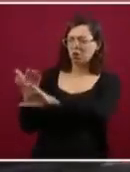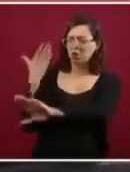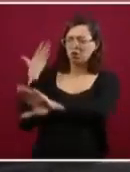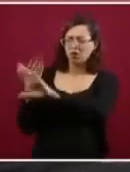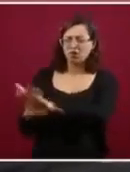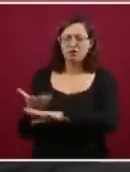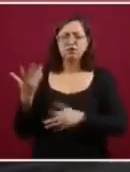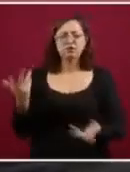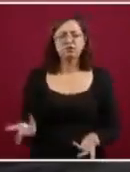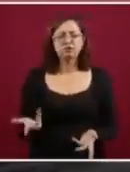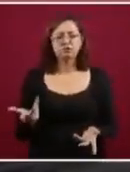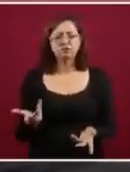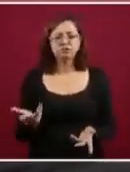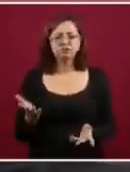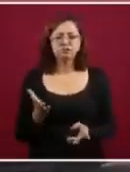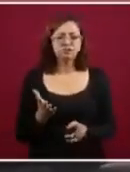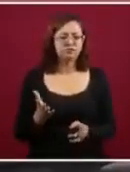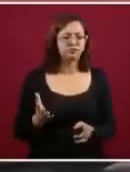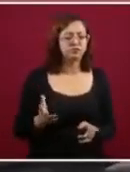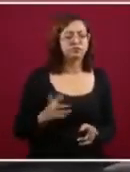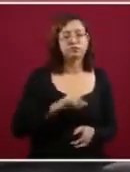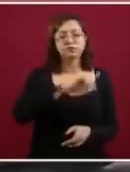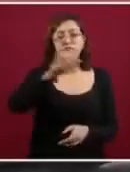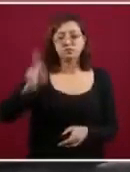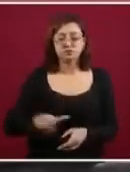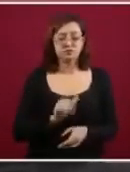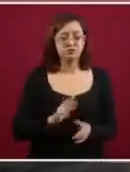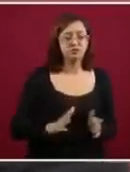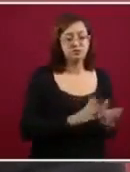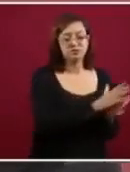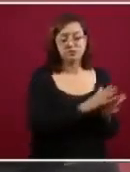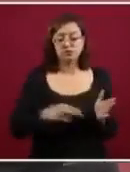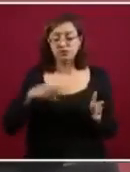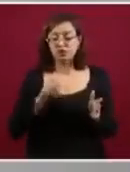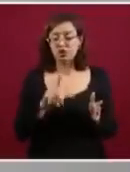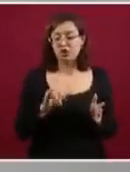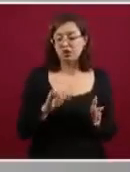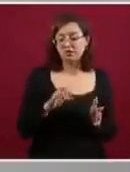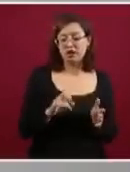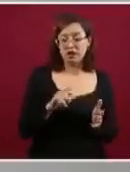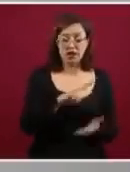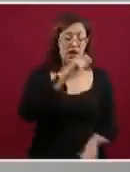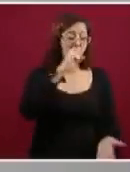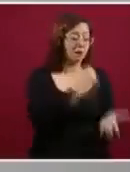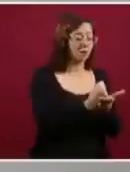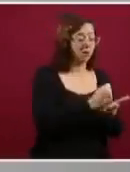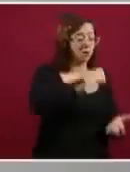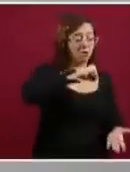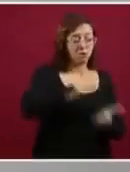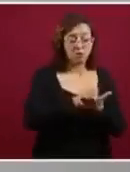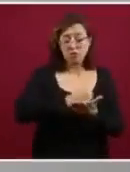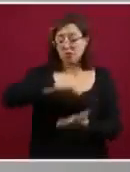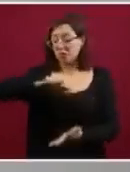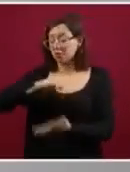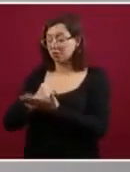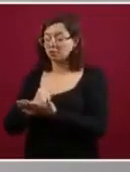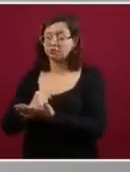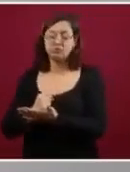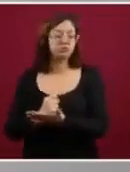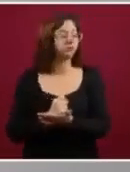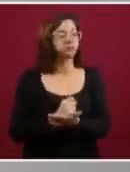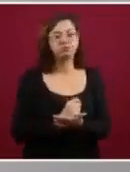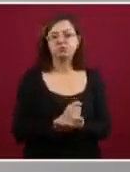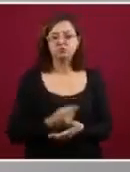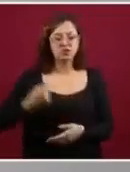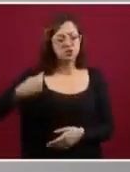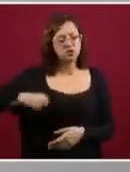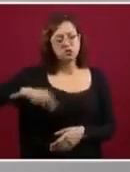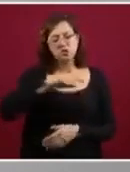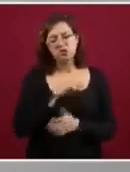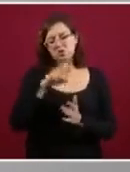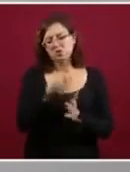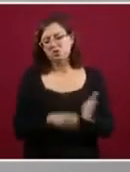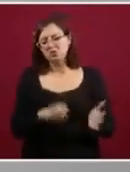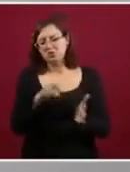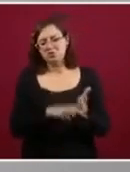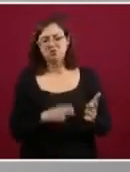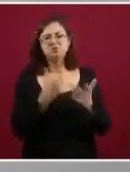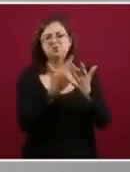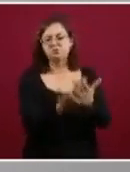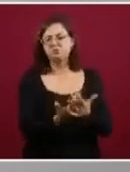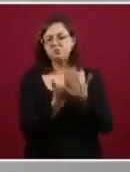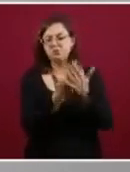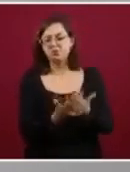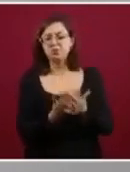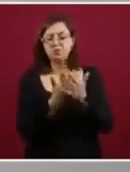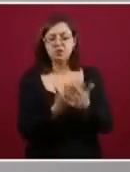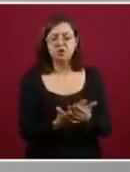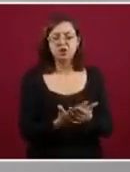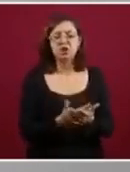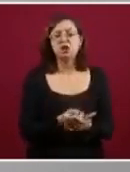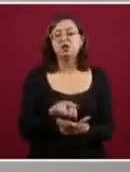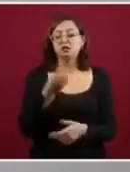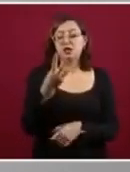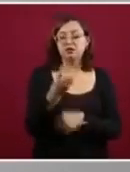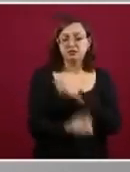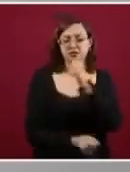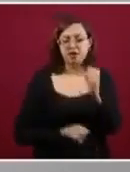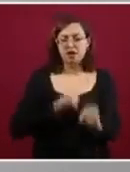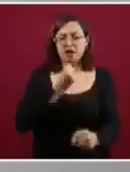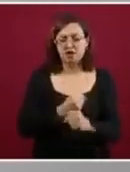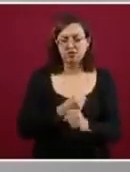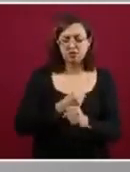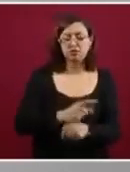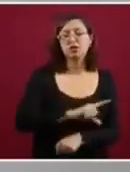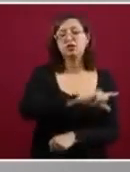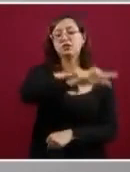neoliberal hasta después de trascurrido la mitad del gobierno, el segundo momento, la